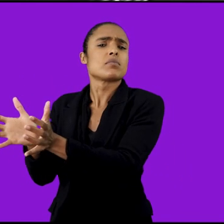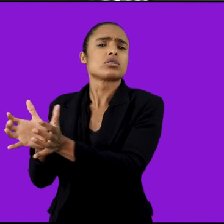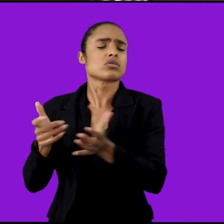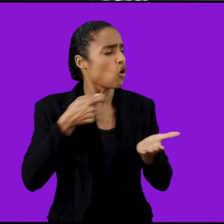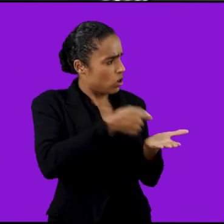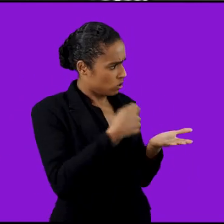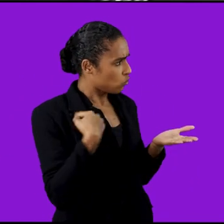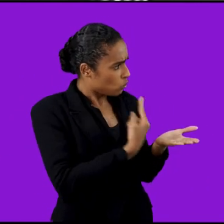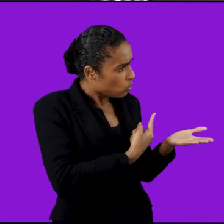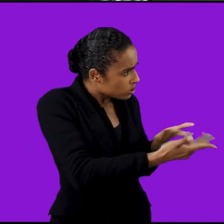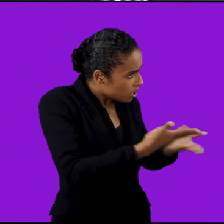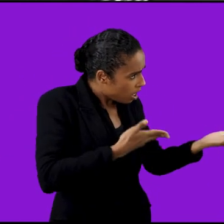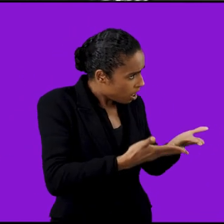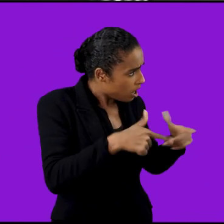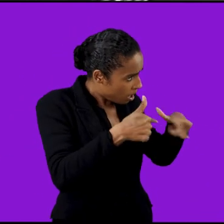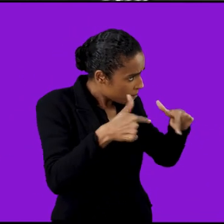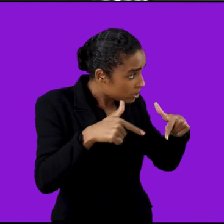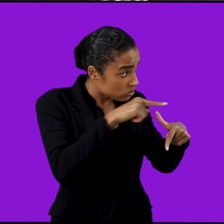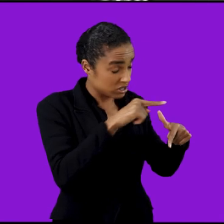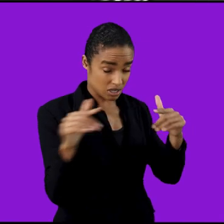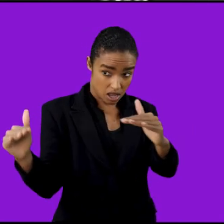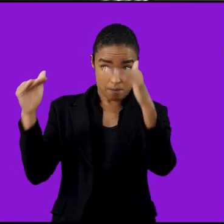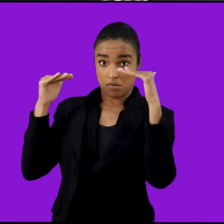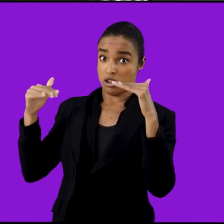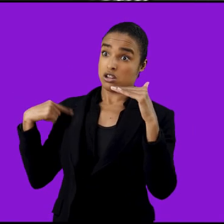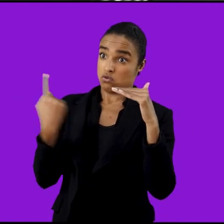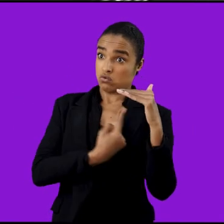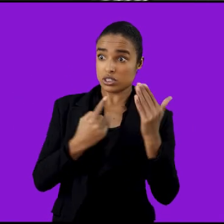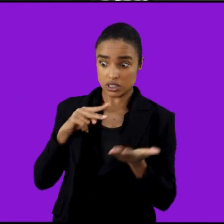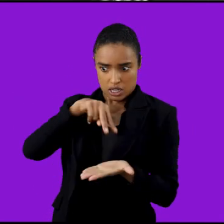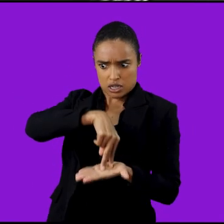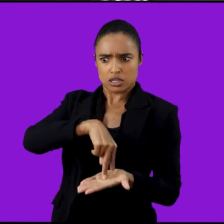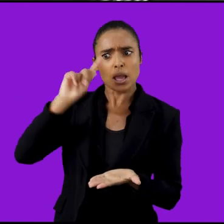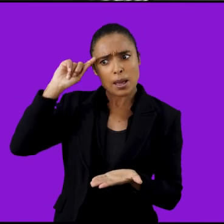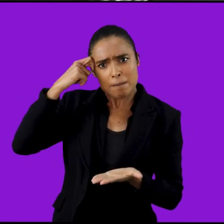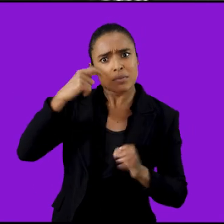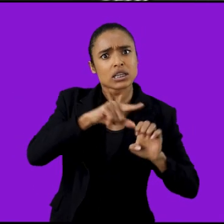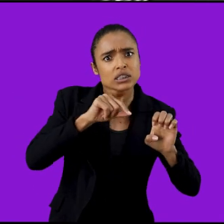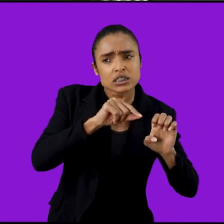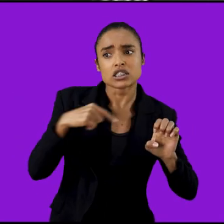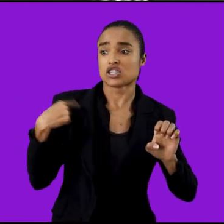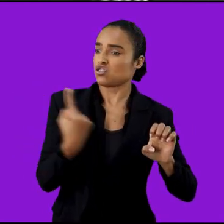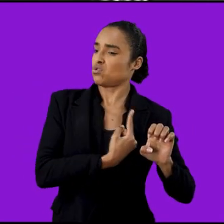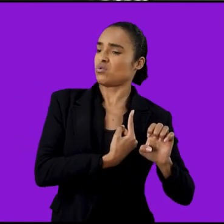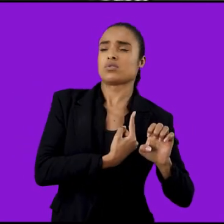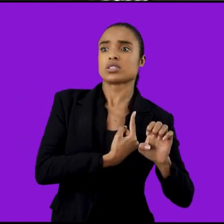se você nos quer dentro dessas corporações nos deseje preto… Por inteiro né?... Não apenas uma figura preta ali para falar,